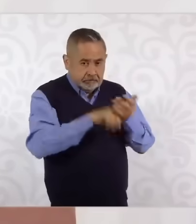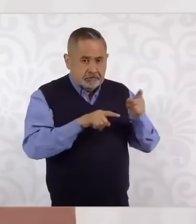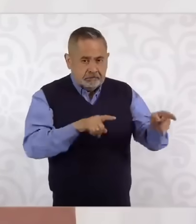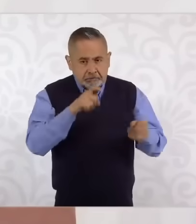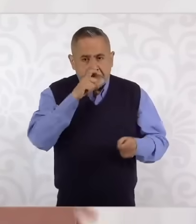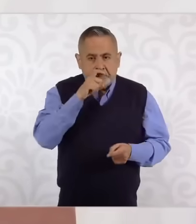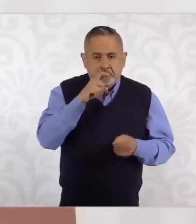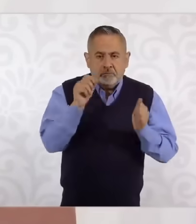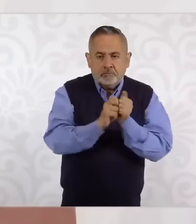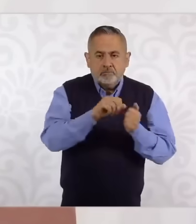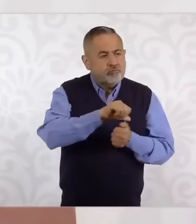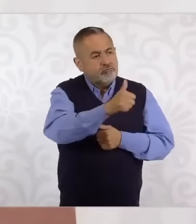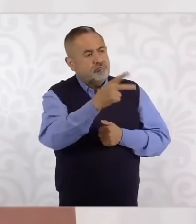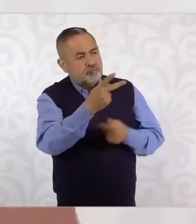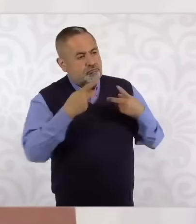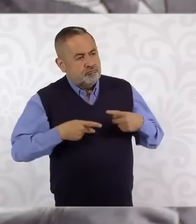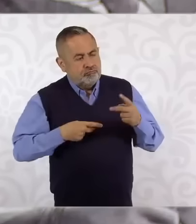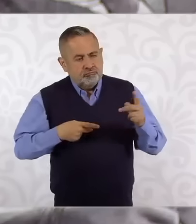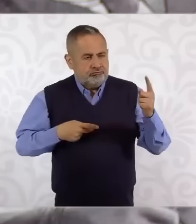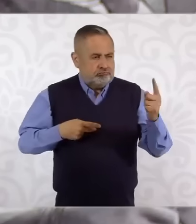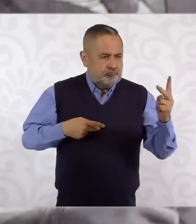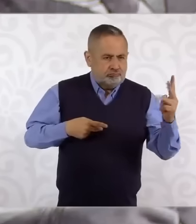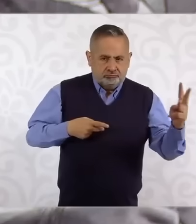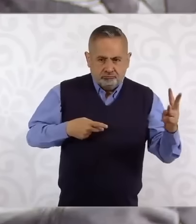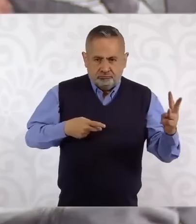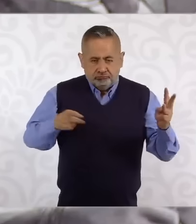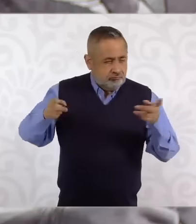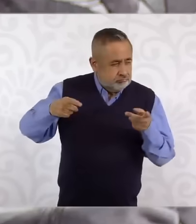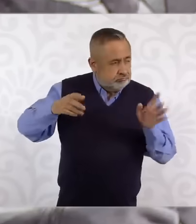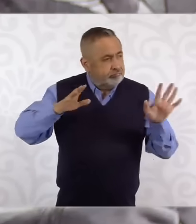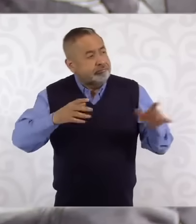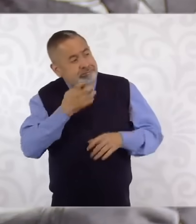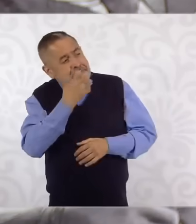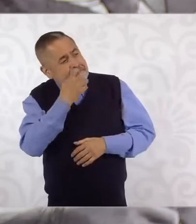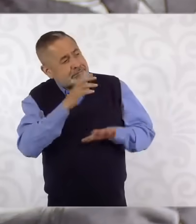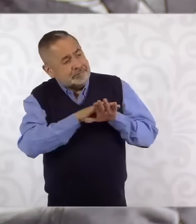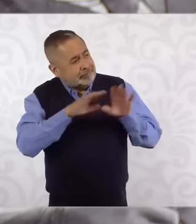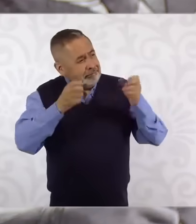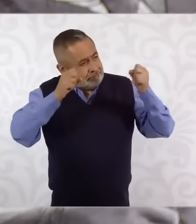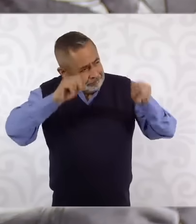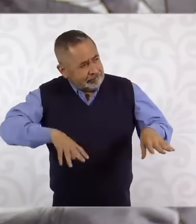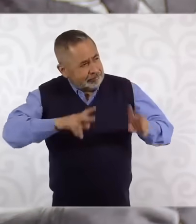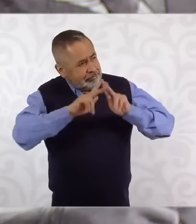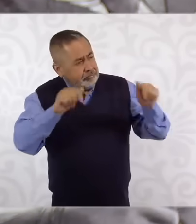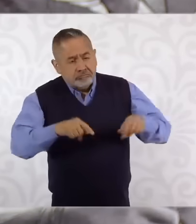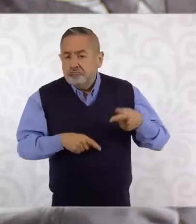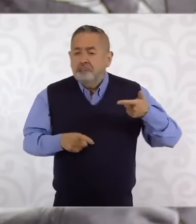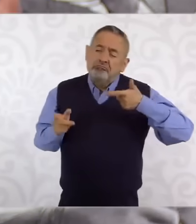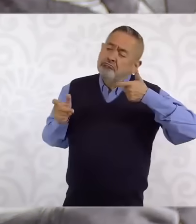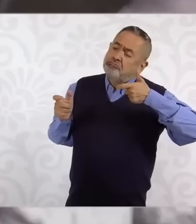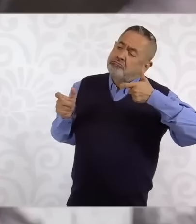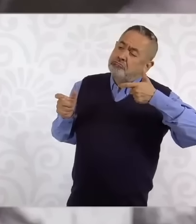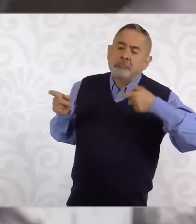con otras dos escoltas rodeado, se le culminó a entregarse. Él hizo fuego, fallece un oficial